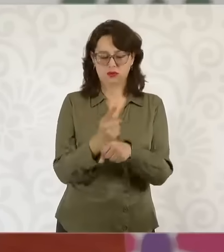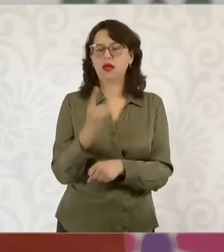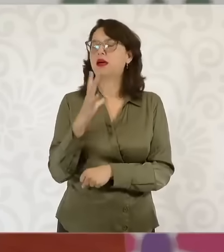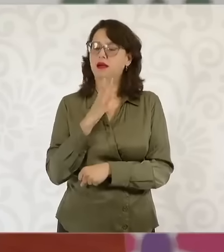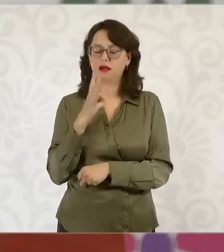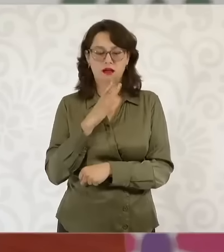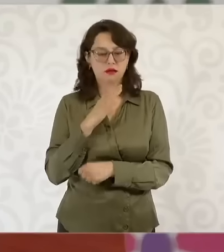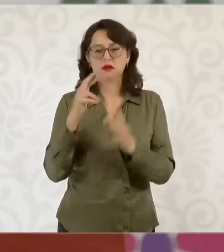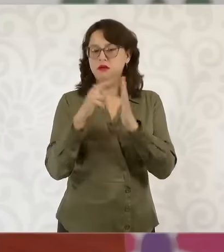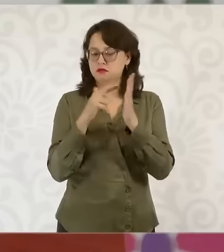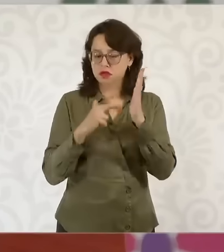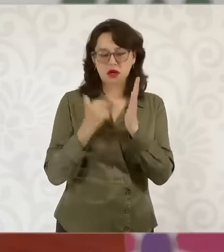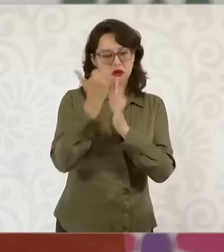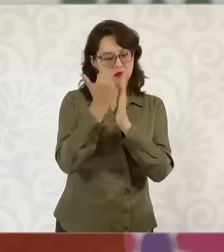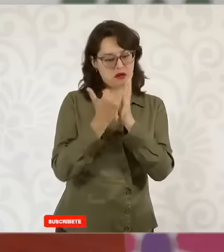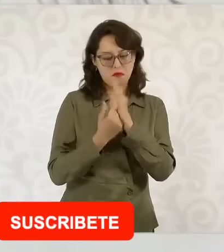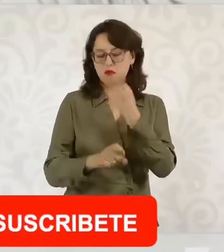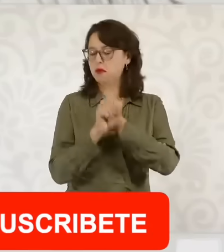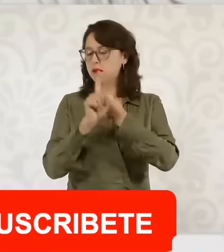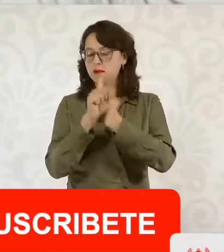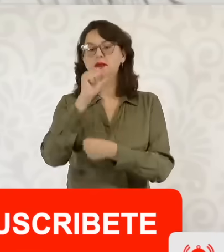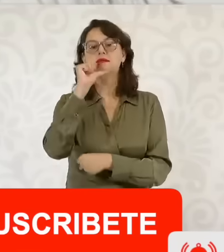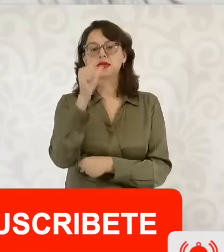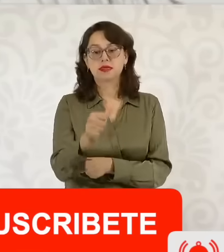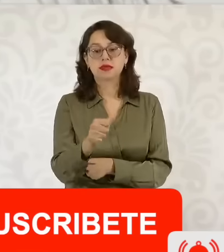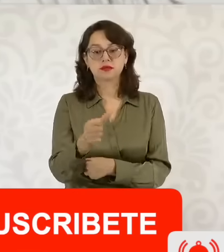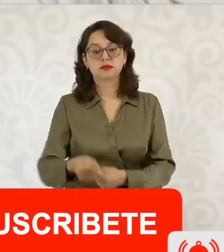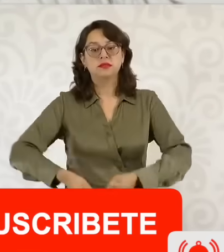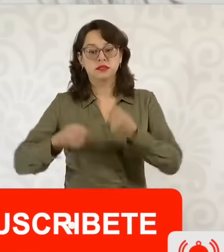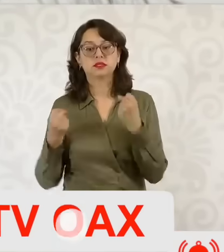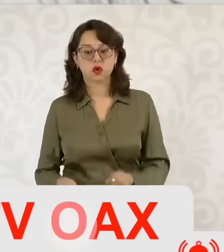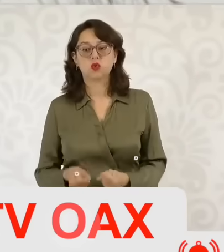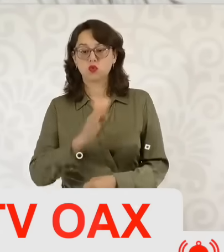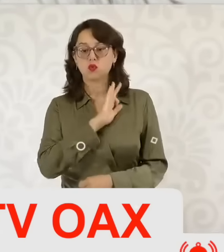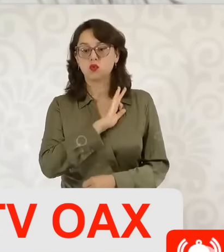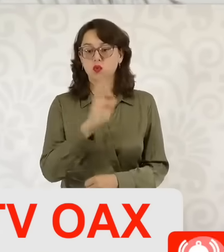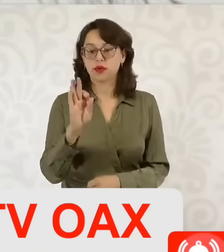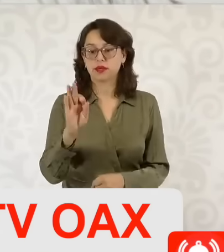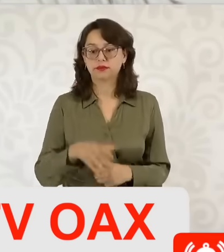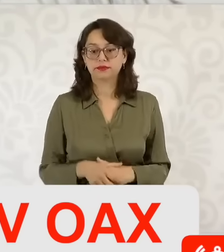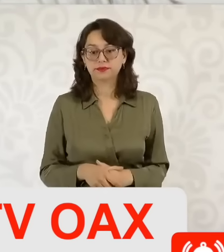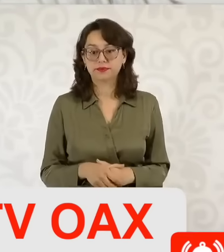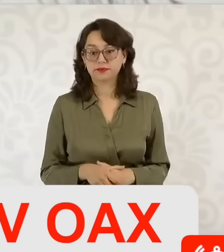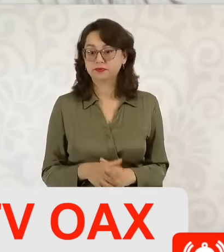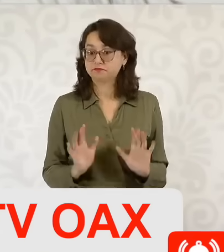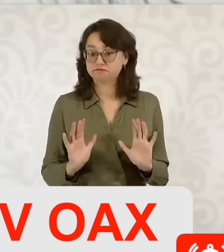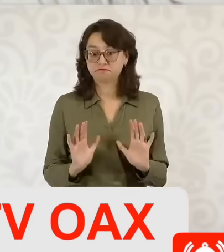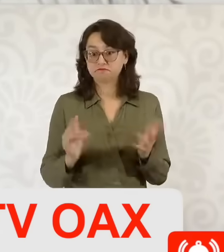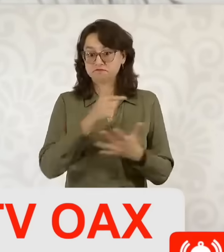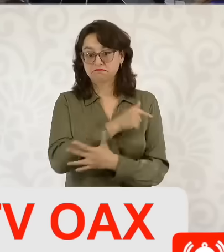no tiene problema y están está la certeza jurídica para que lo puedan hacer y hay muchas empresas que